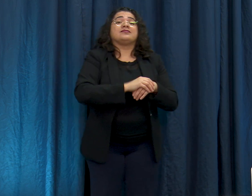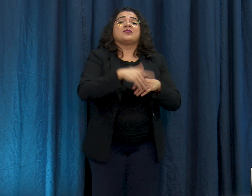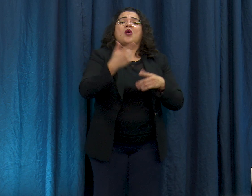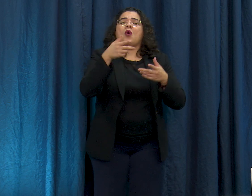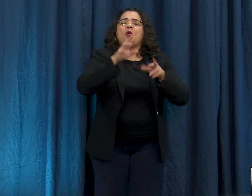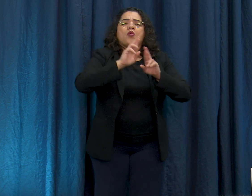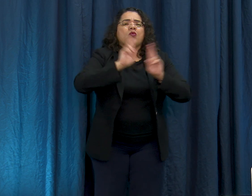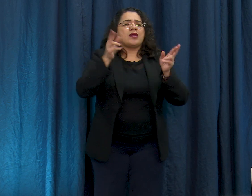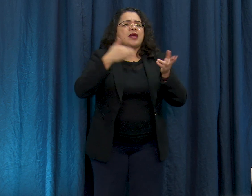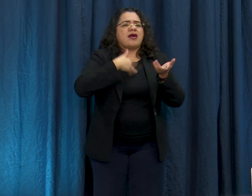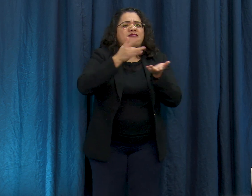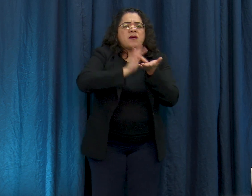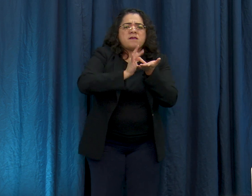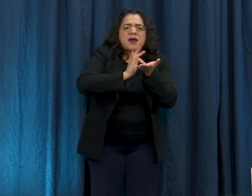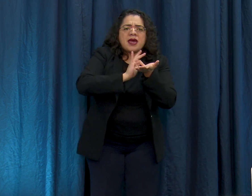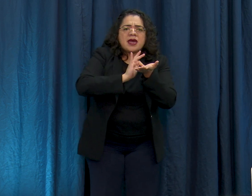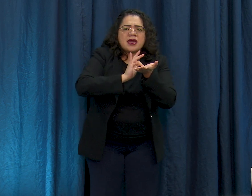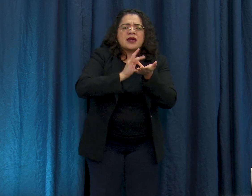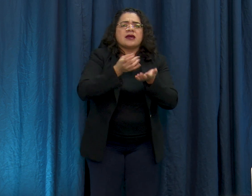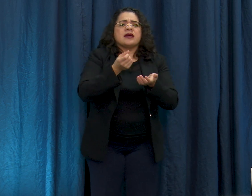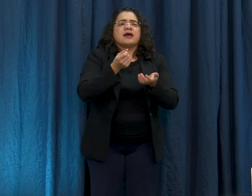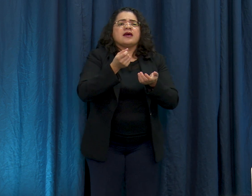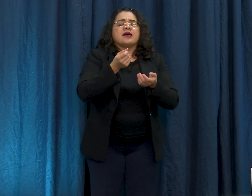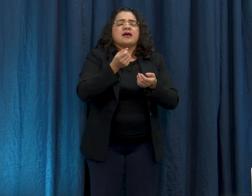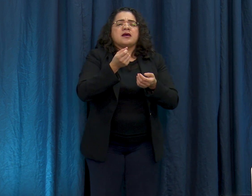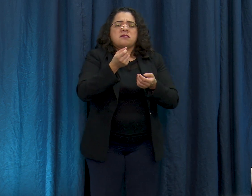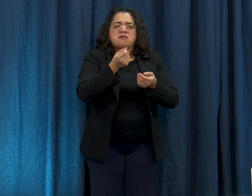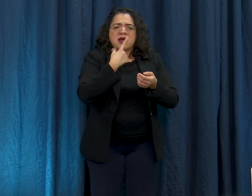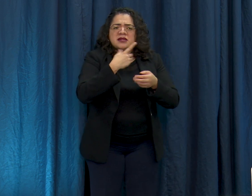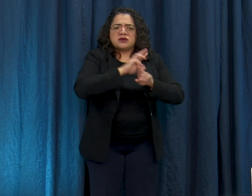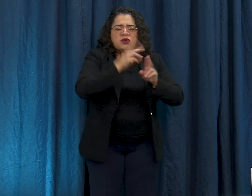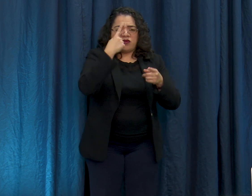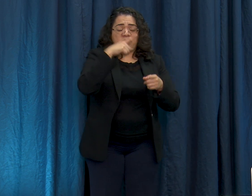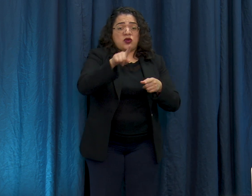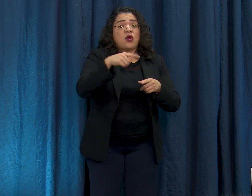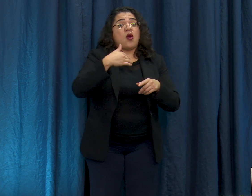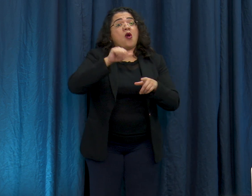aproximadamente CN Camila's estos batad esta listo para ser active ADO's es